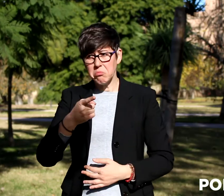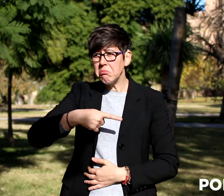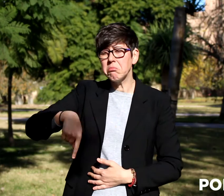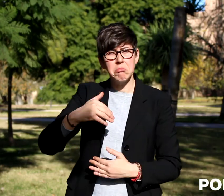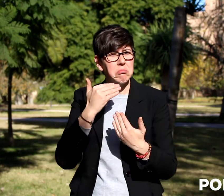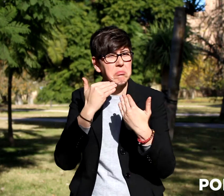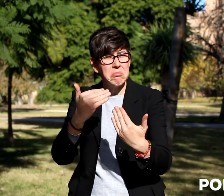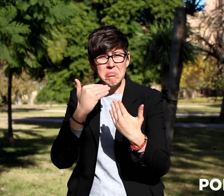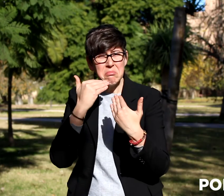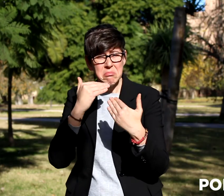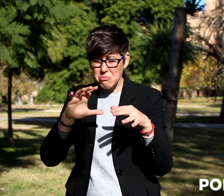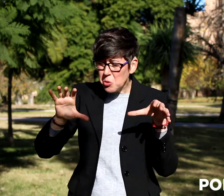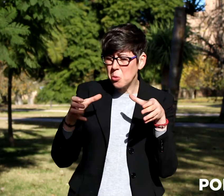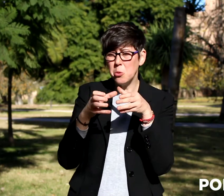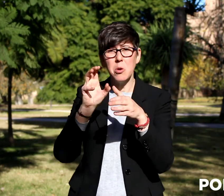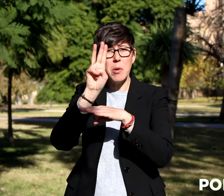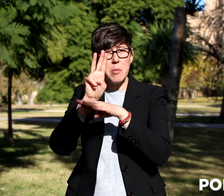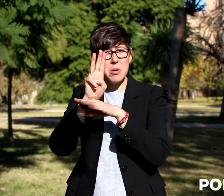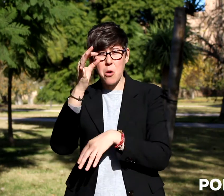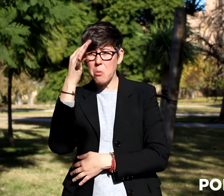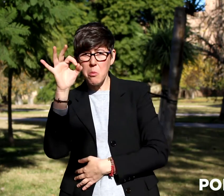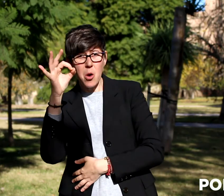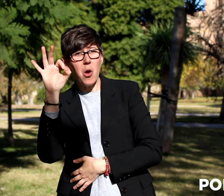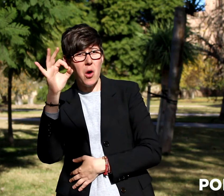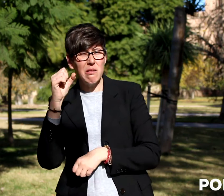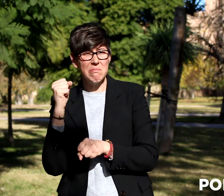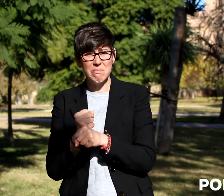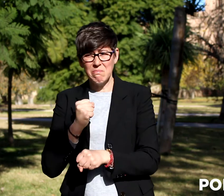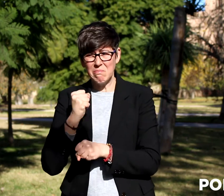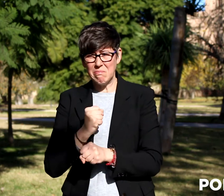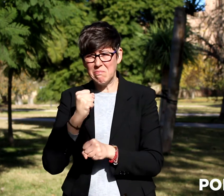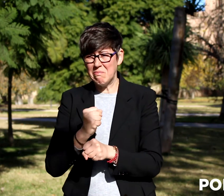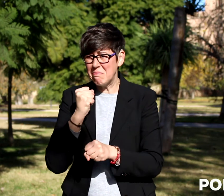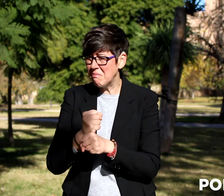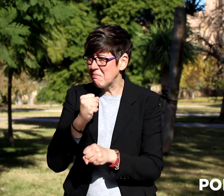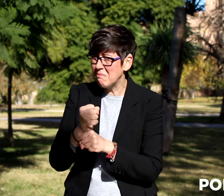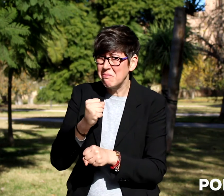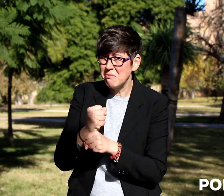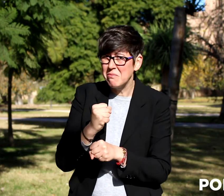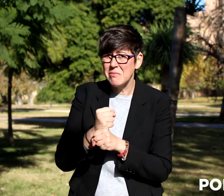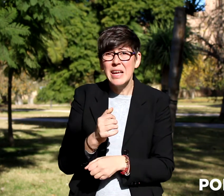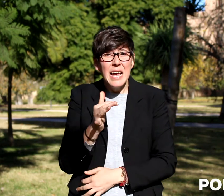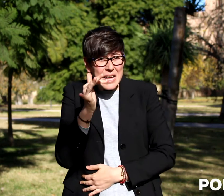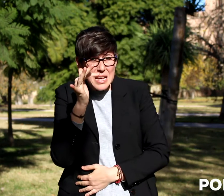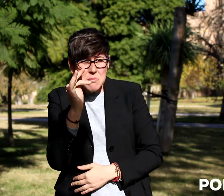También tenemos que agradecer al Grupo Parlamentario de Podemos el gran trabajo que